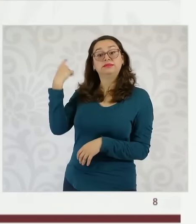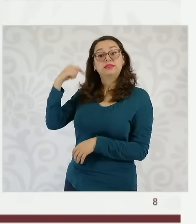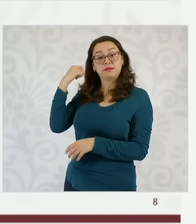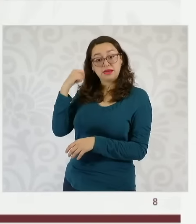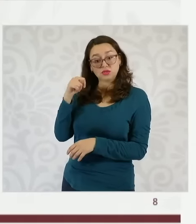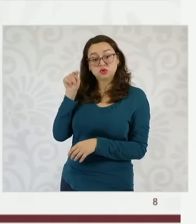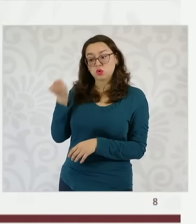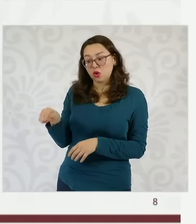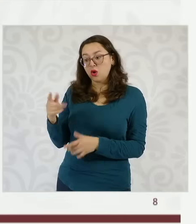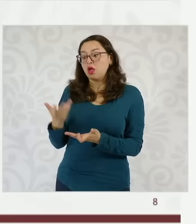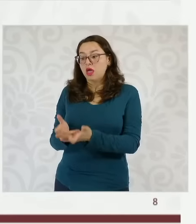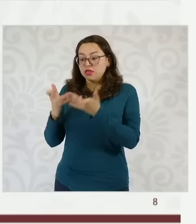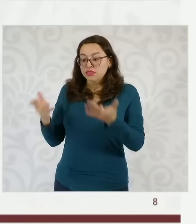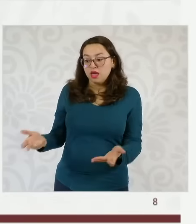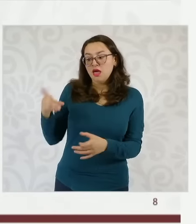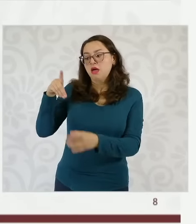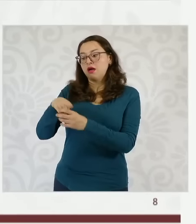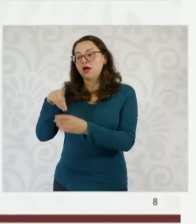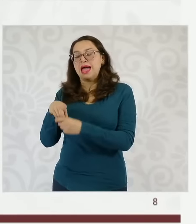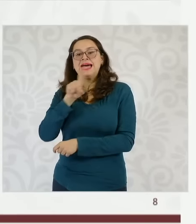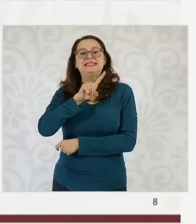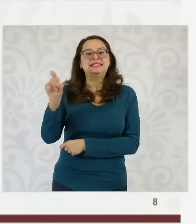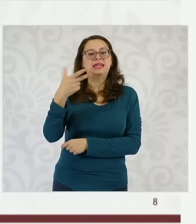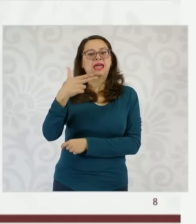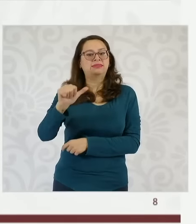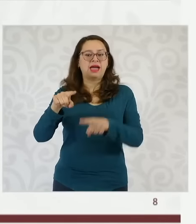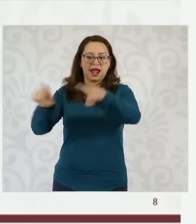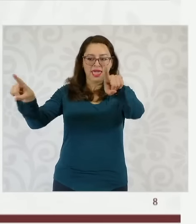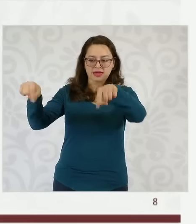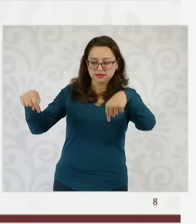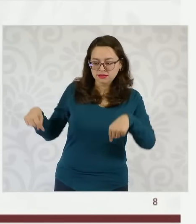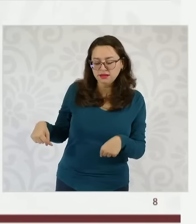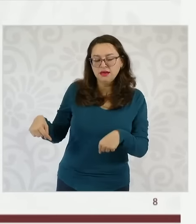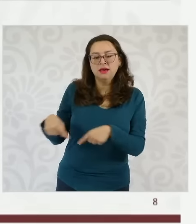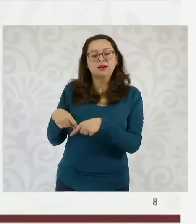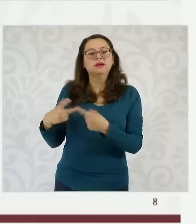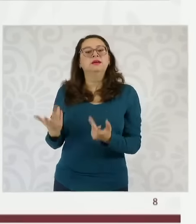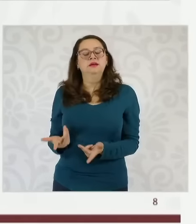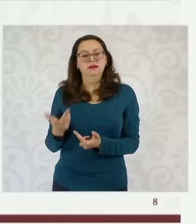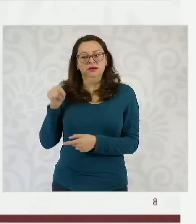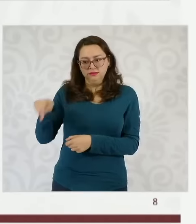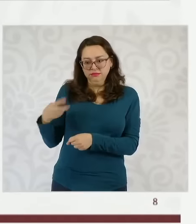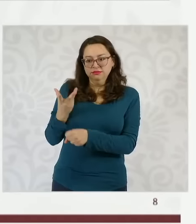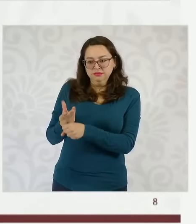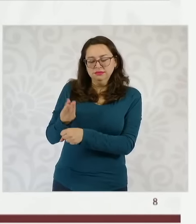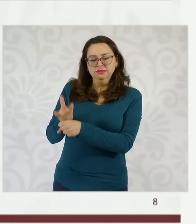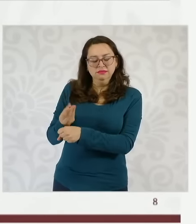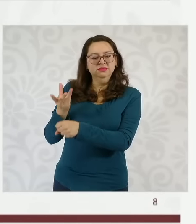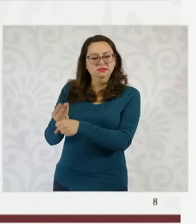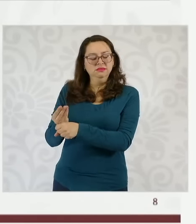proceso de donación un predio de 100 haáreas así como para ser habilitado y será licitado